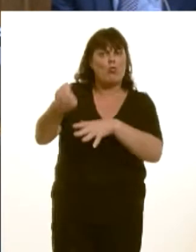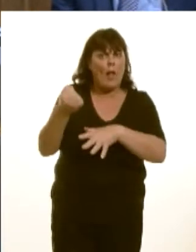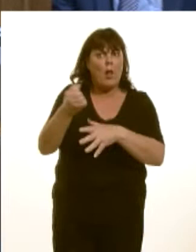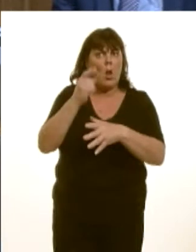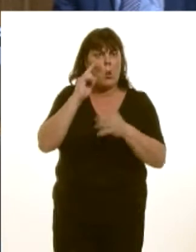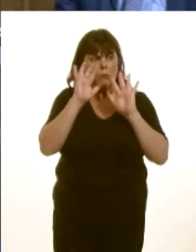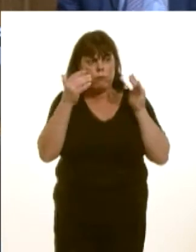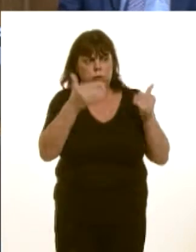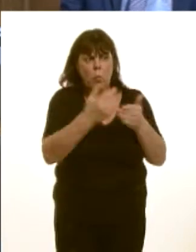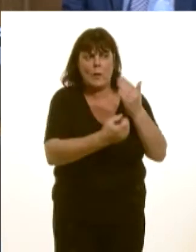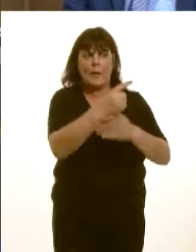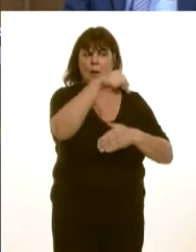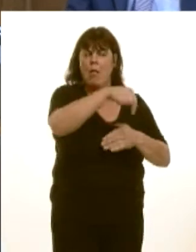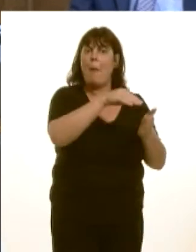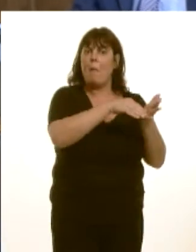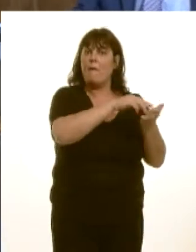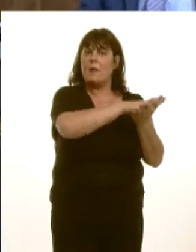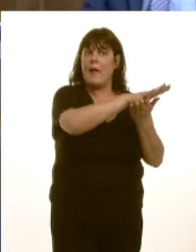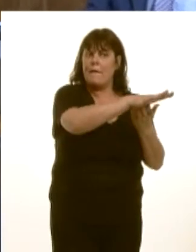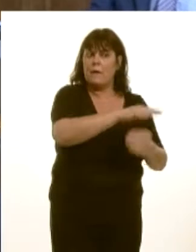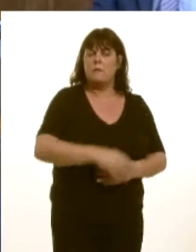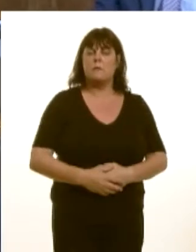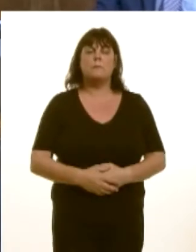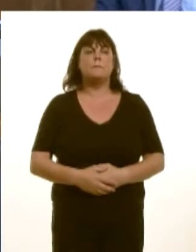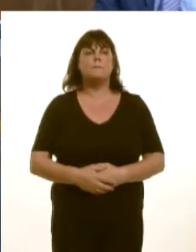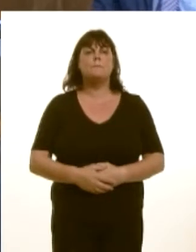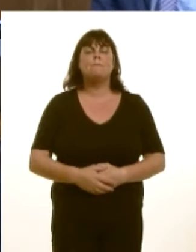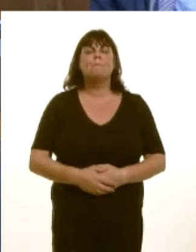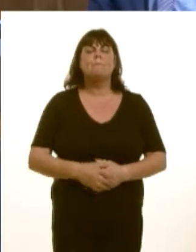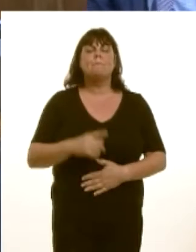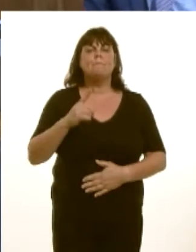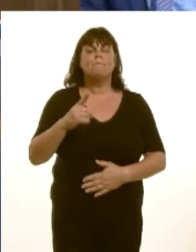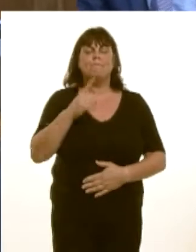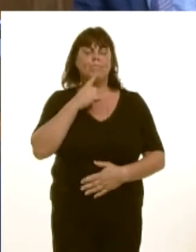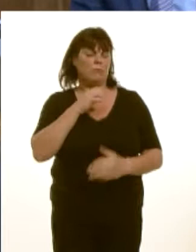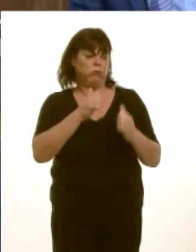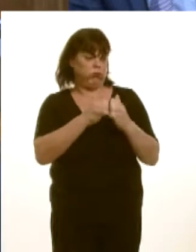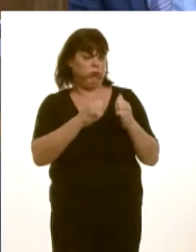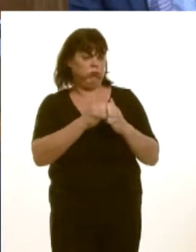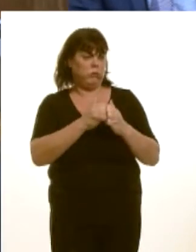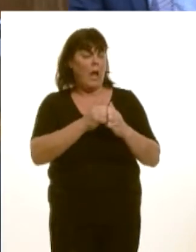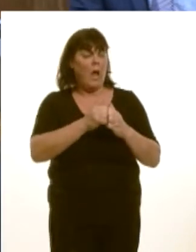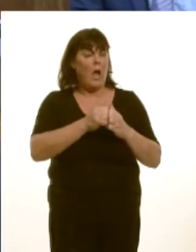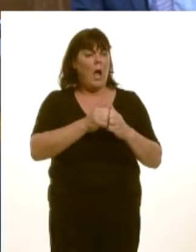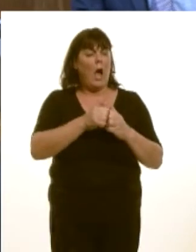ynglyn â rheilffyrdd yn cael ei datrys ynghylch trydaneiddio. Nid yw hynny’n effeithio ar Aberdaugleddau yn uniongyrchol—rwy’n deall hynny—ond,